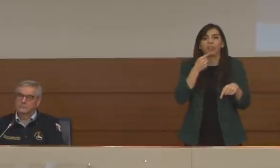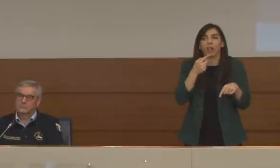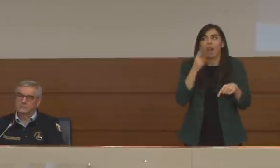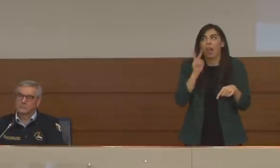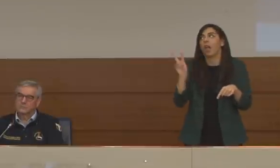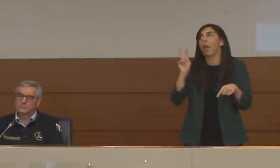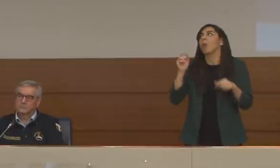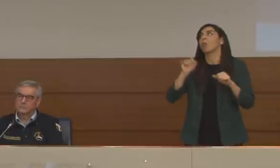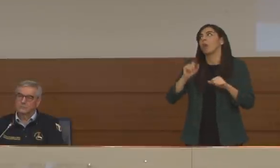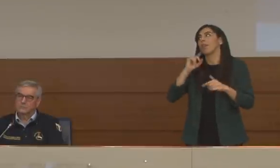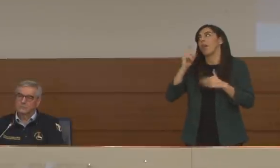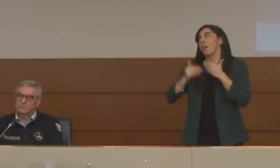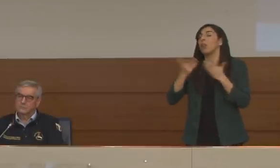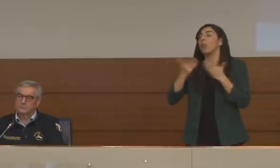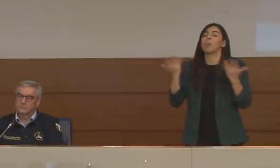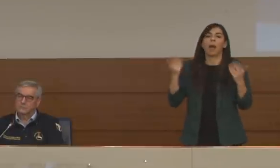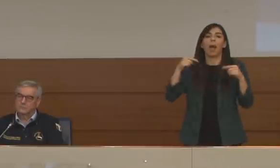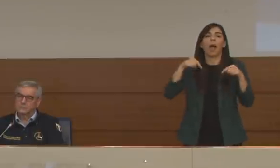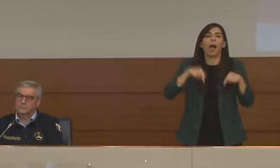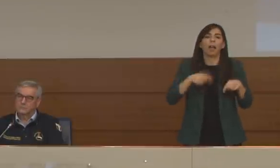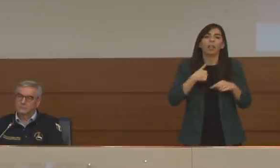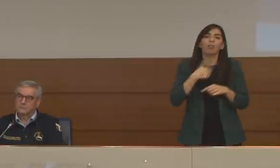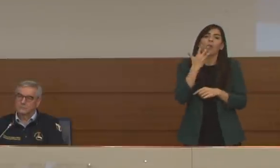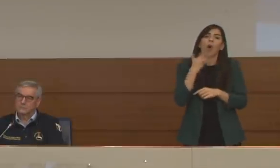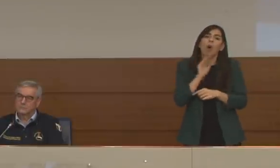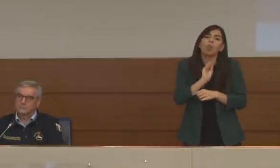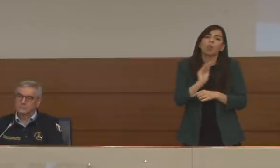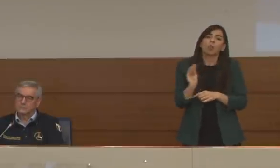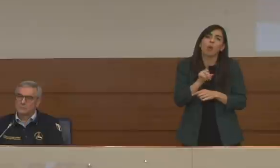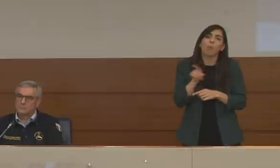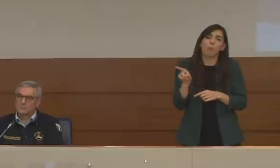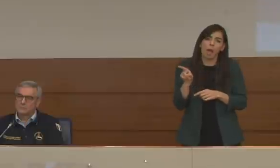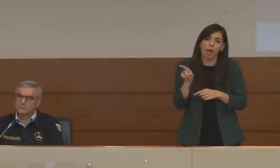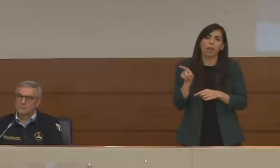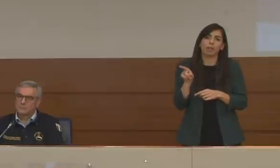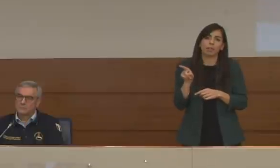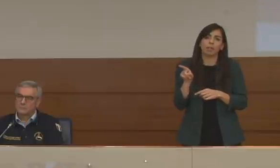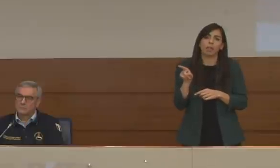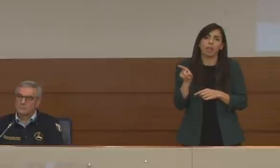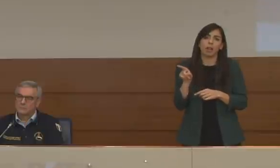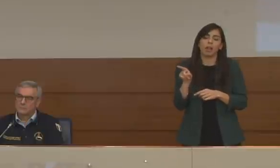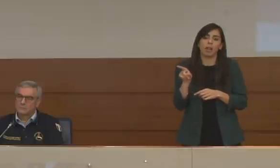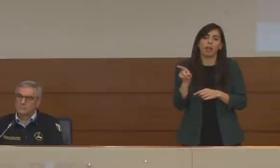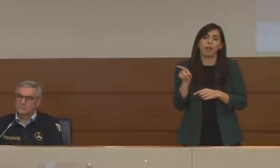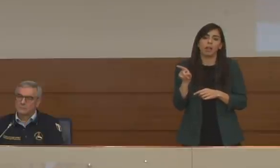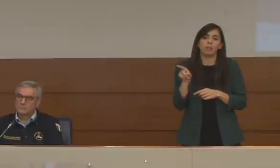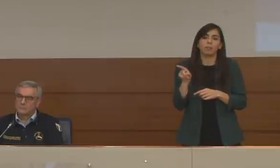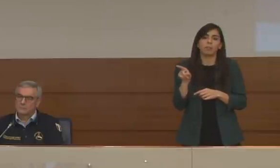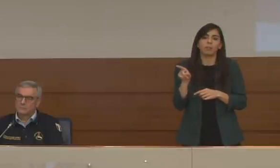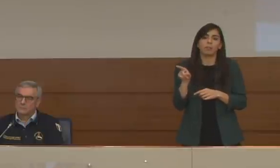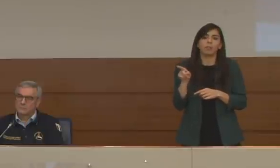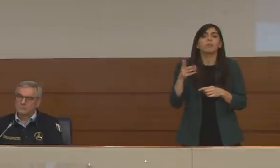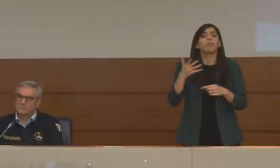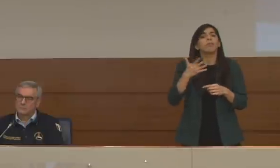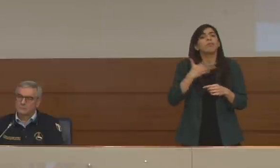Chiedo a voi: c'è un errore o alcuni errori che con il senno di poi,